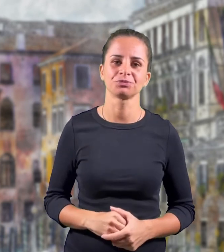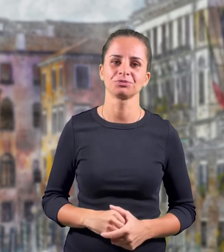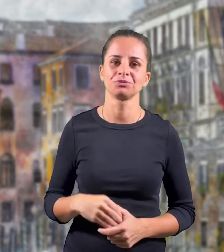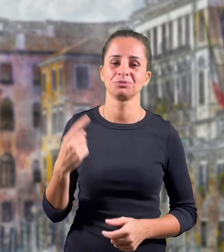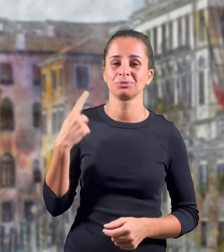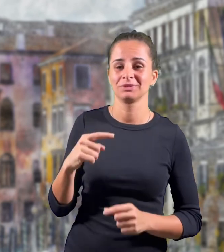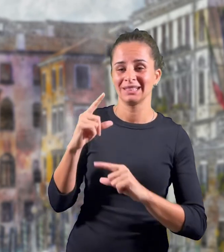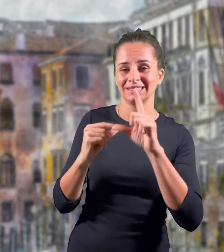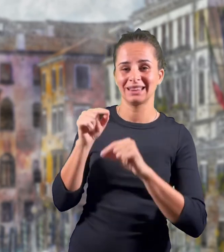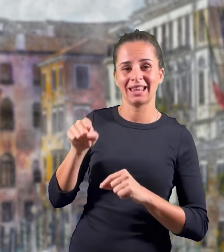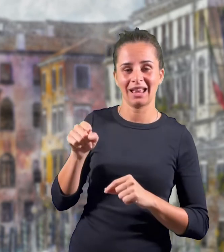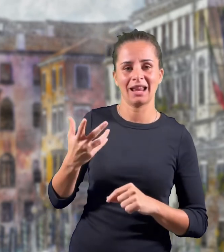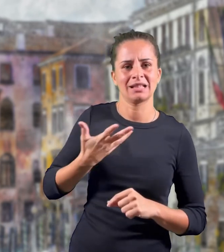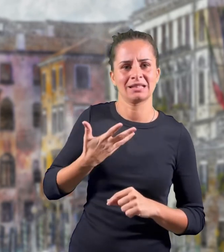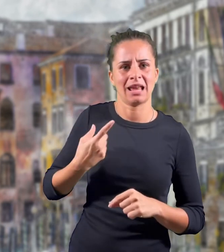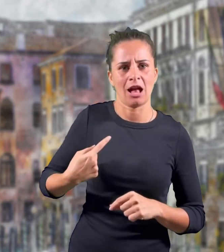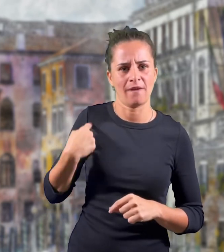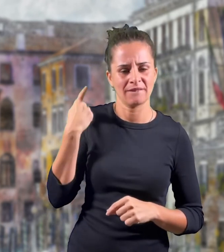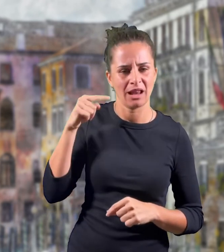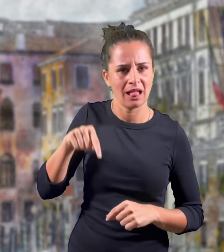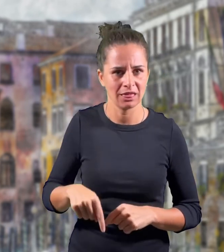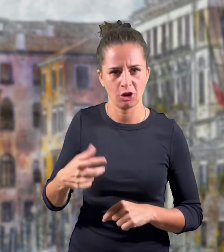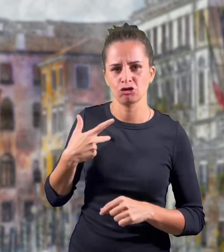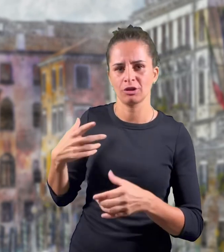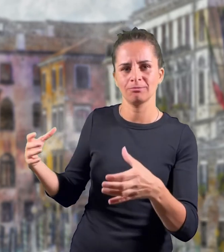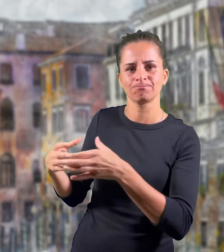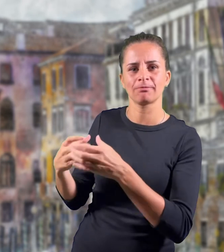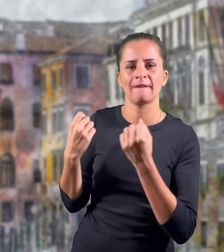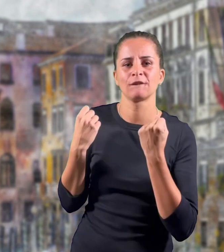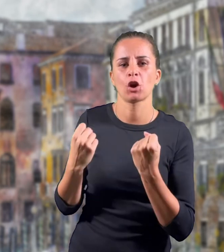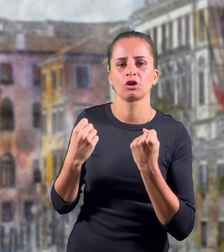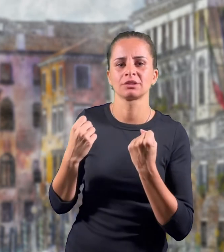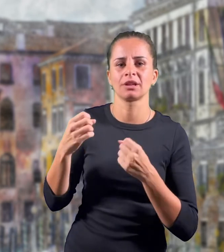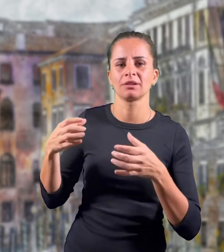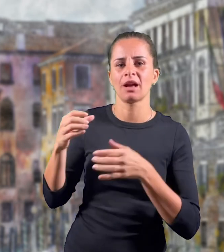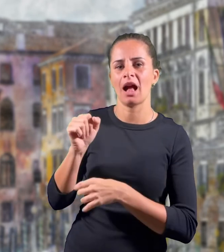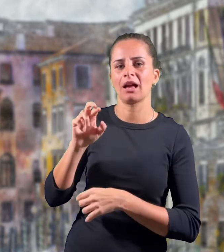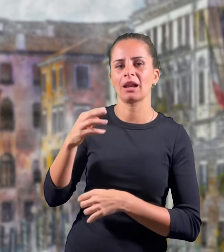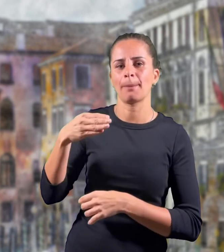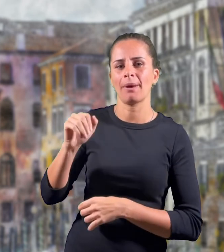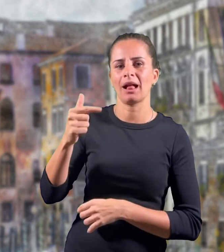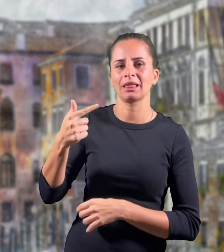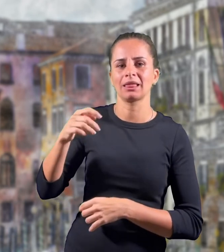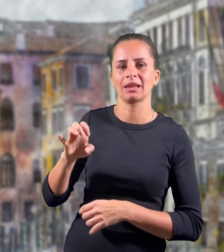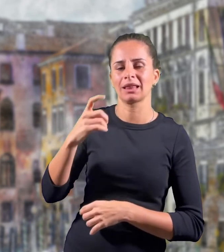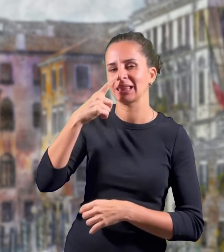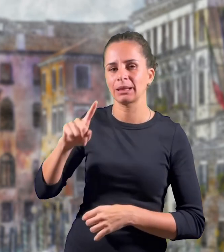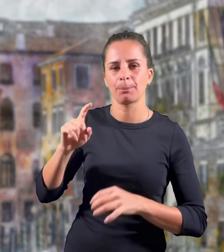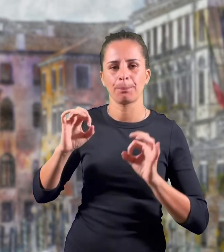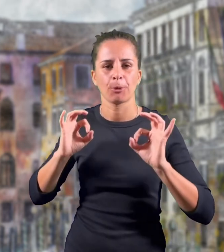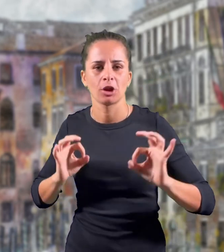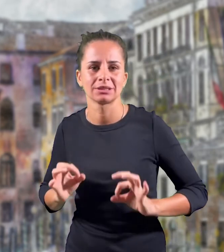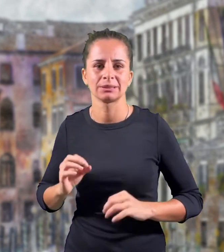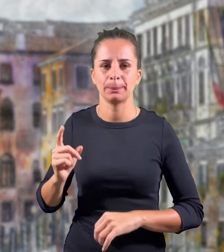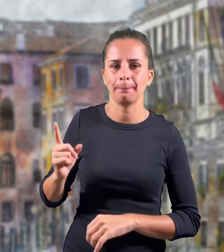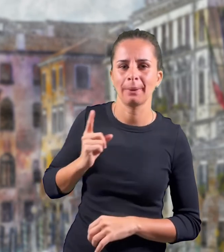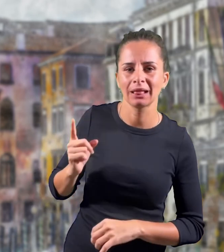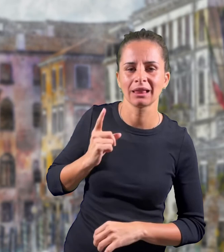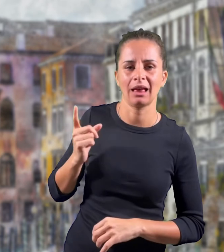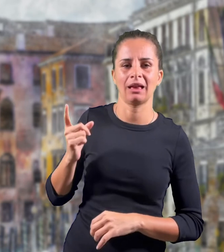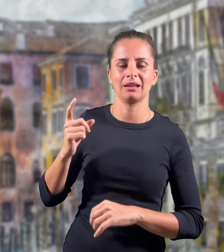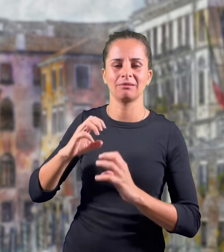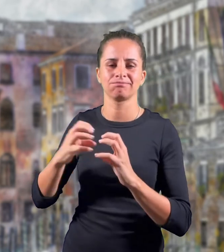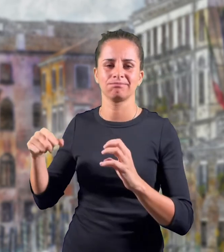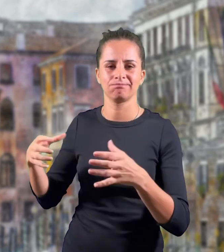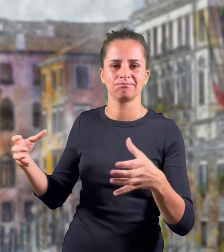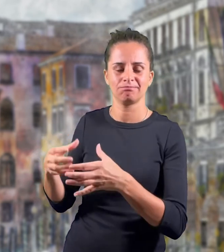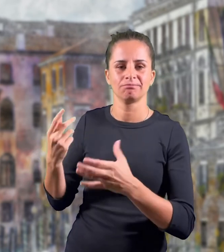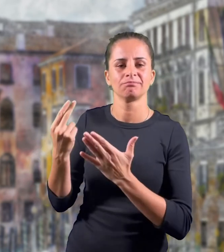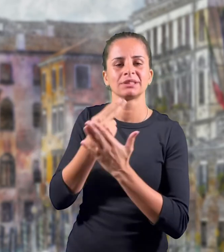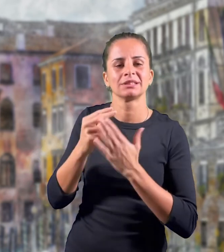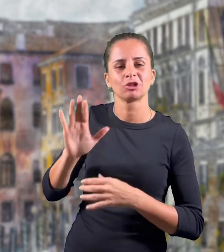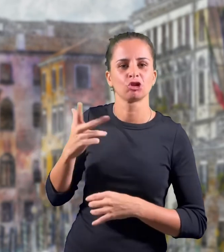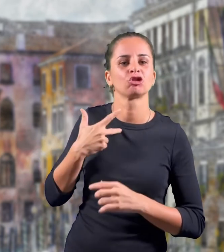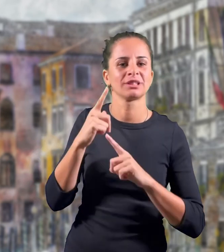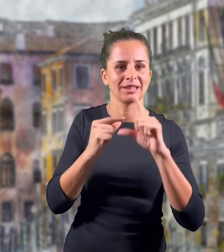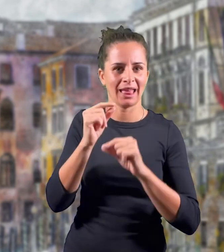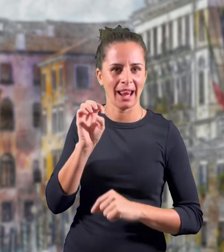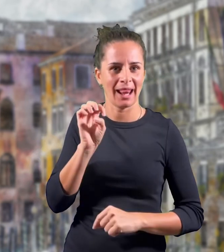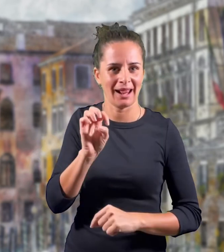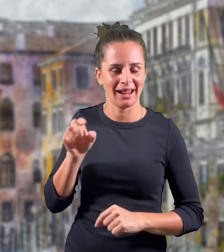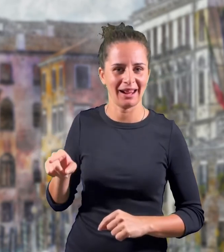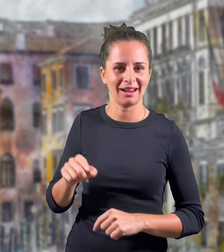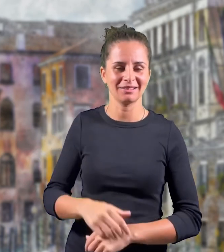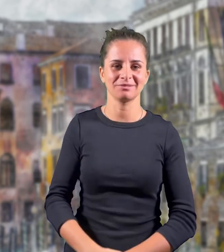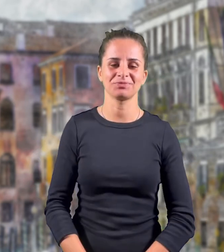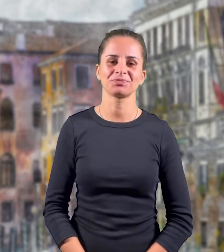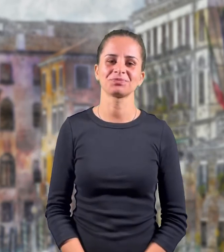Ancora oggi la stella indica l'appartenenza alle Forze Armate del nostro Paese, come la polizia e l'esercito.